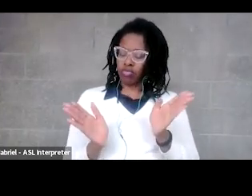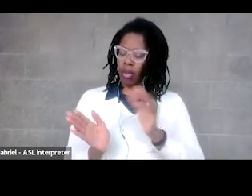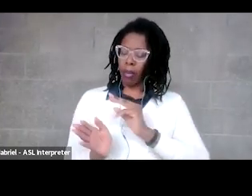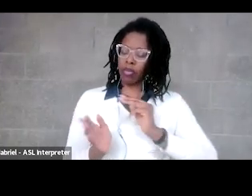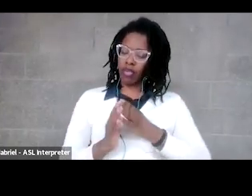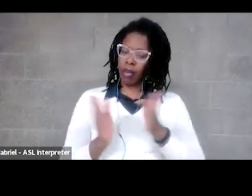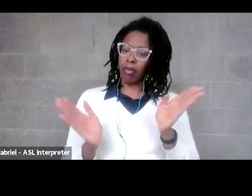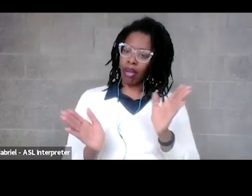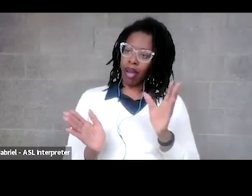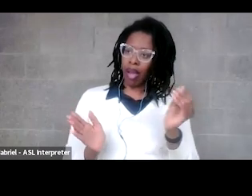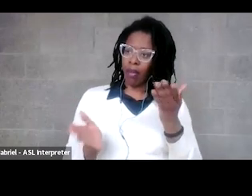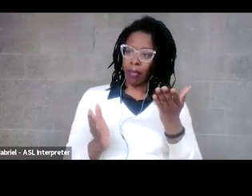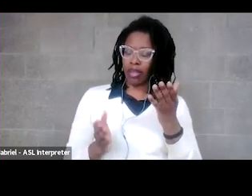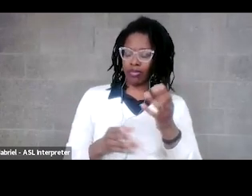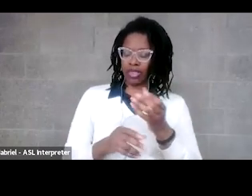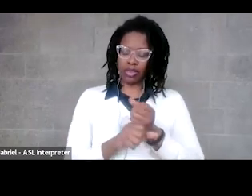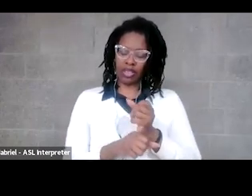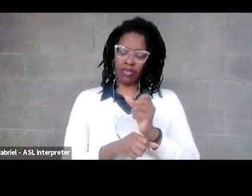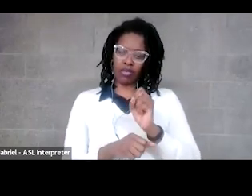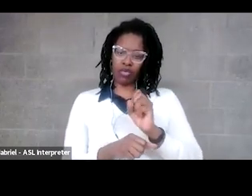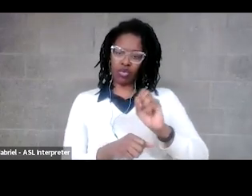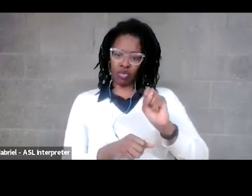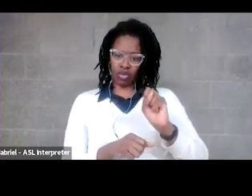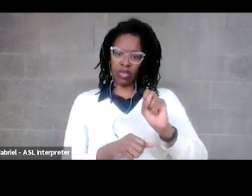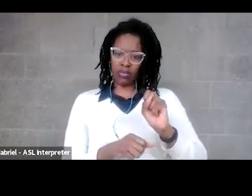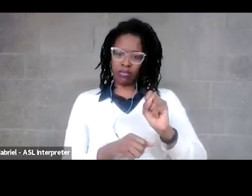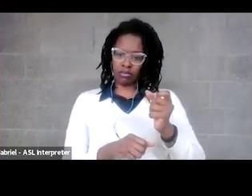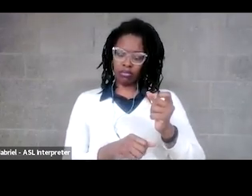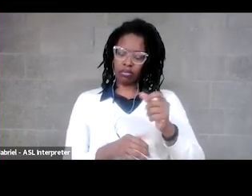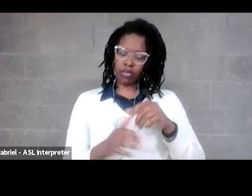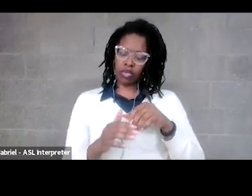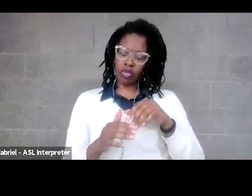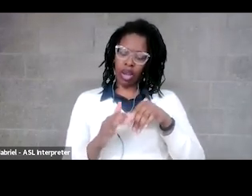y futuros receptores del Seguro Social. Queremos que las personas tengan acceso a su información.